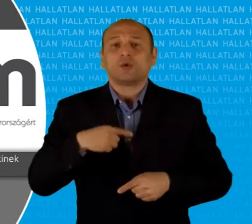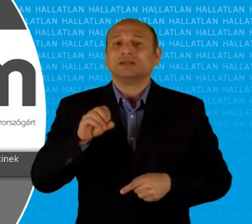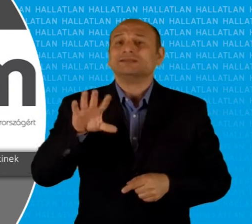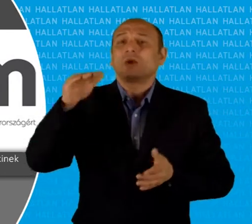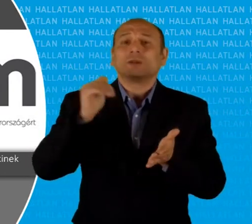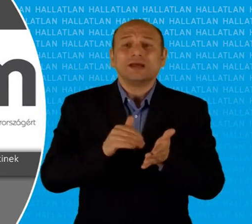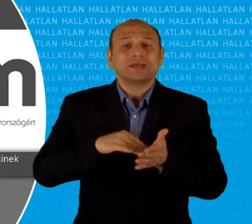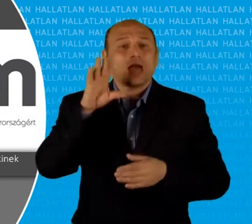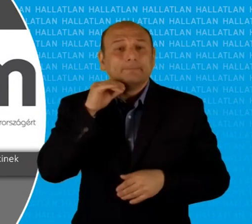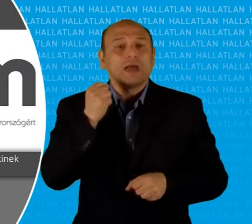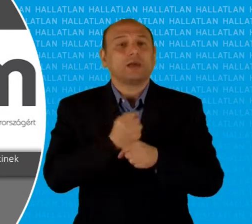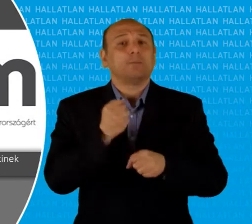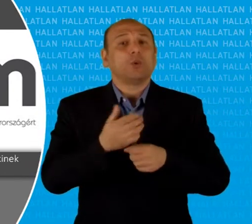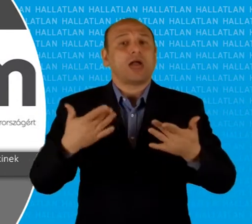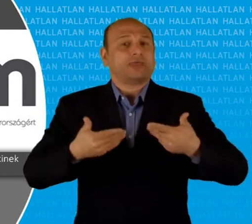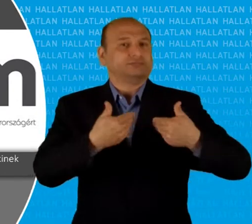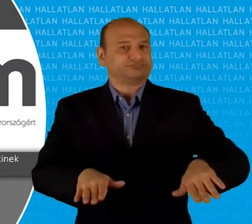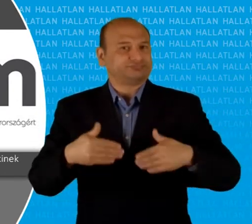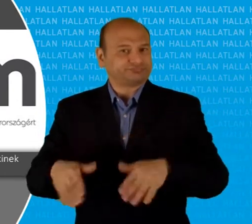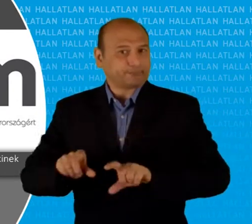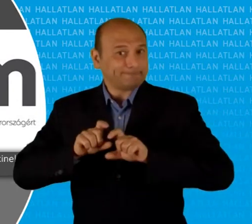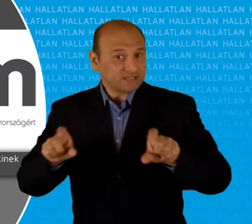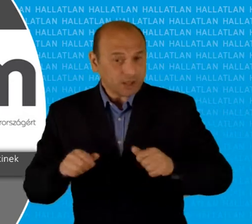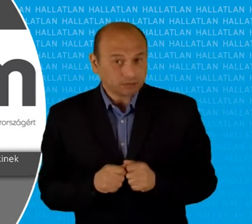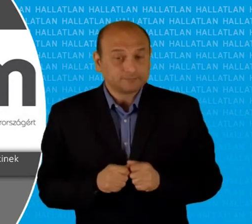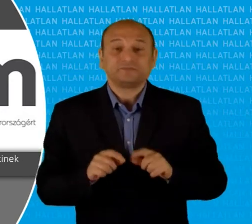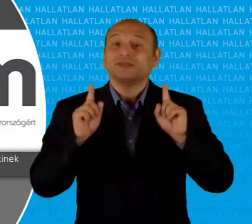mintegy tizenötezer ember vesztette el a munkáját.